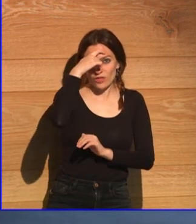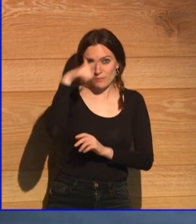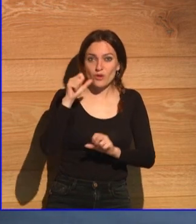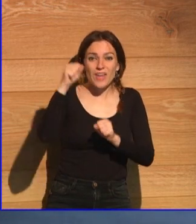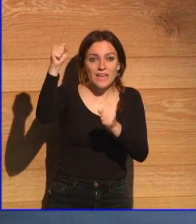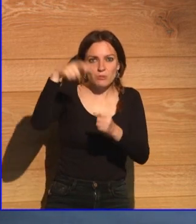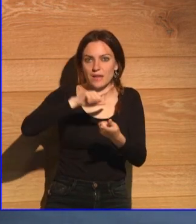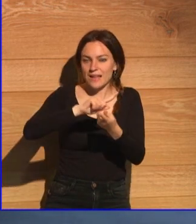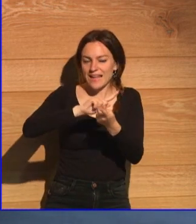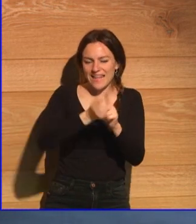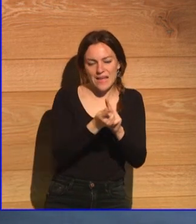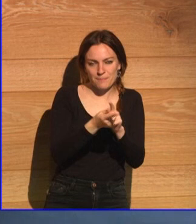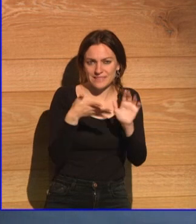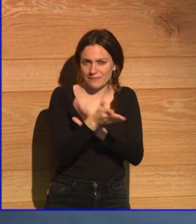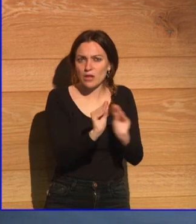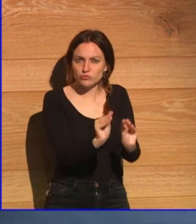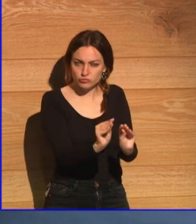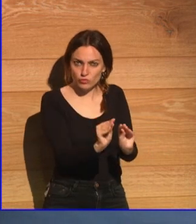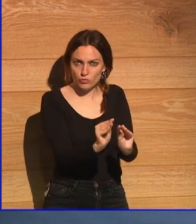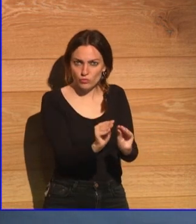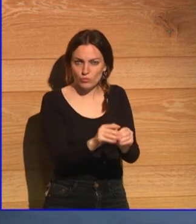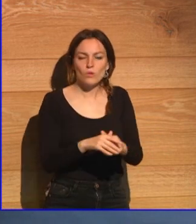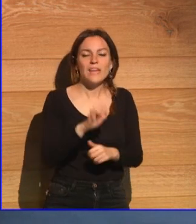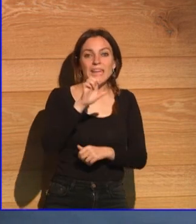Eneas no es un héroe porque triunfa en la guerra.